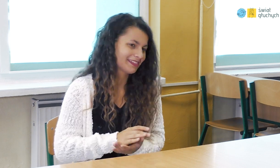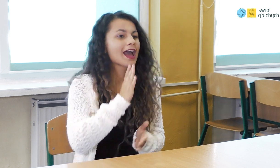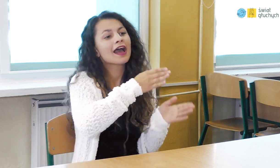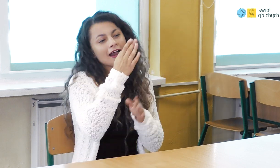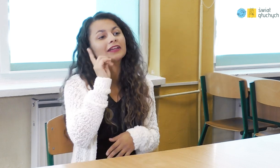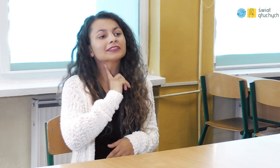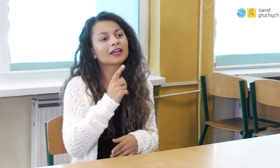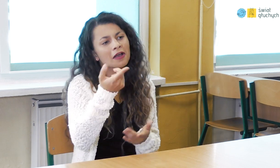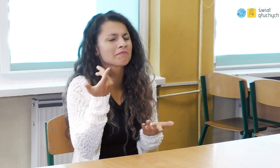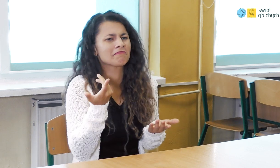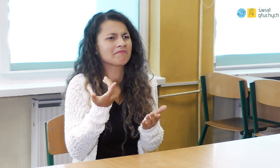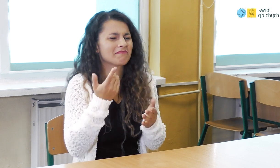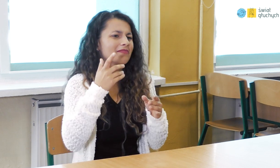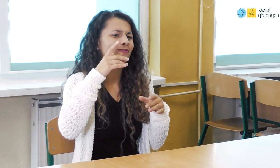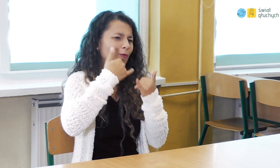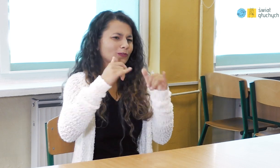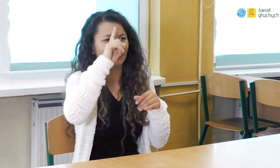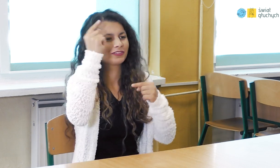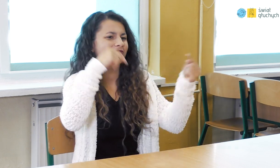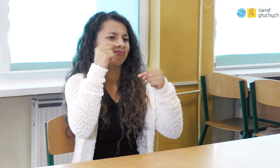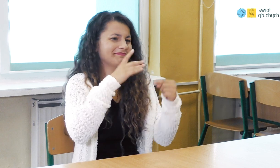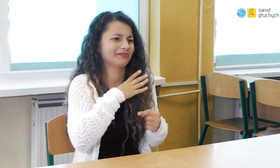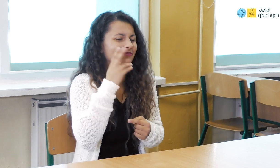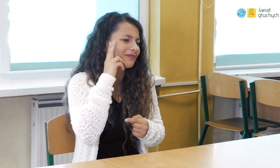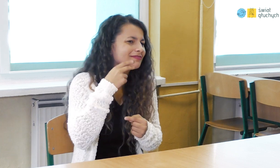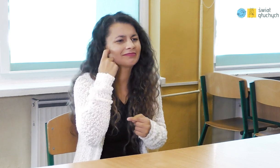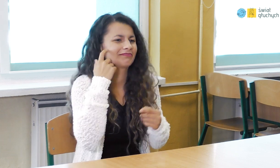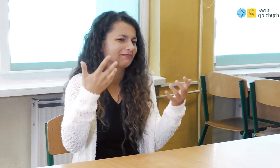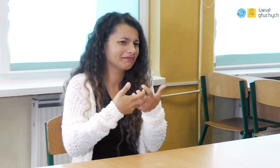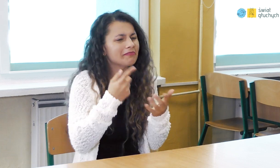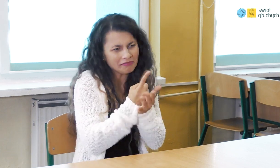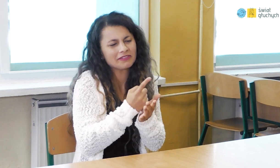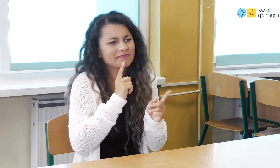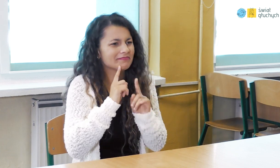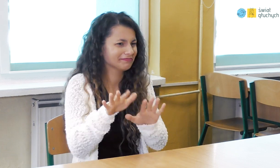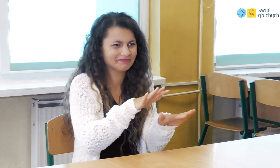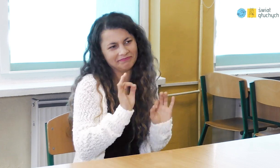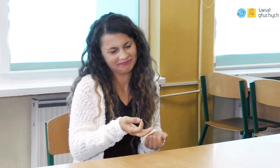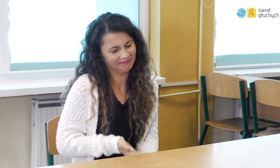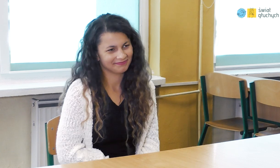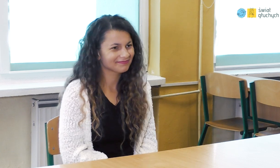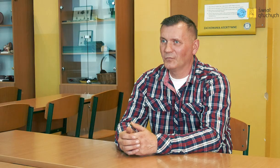W liceum, byli różni ludzie. Słyszący, głusi, zintegrowaliśmy się. Rozmawialiśmy, naprawdę było w porządku.